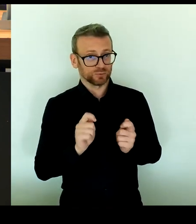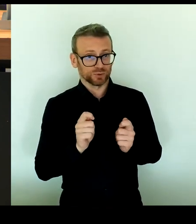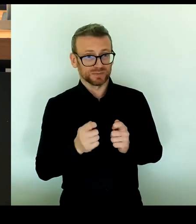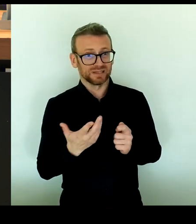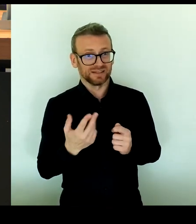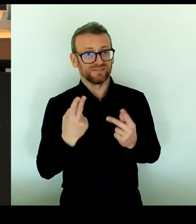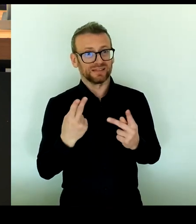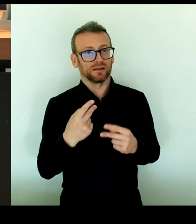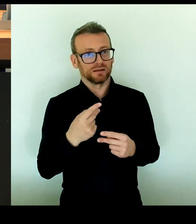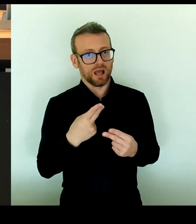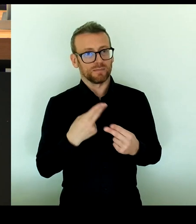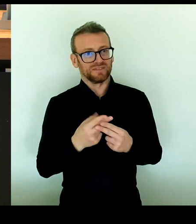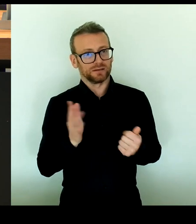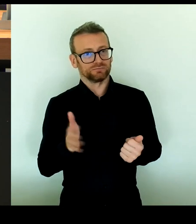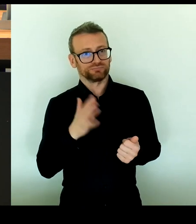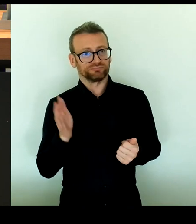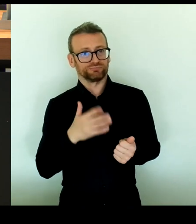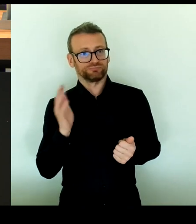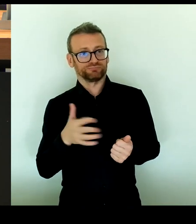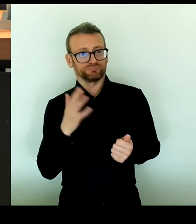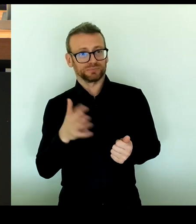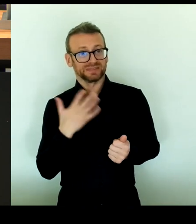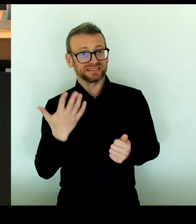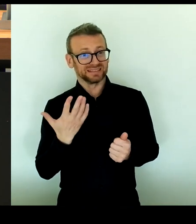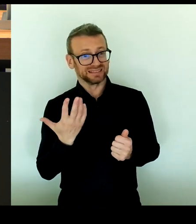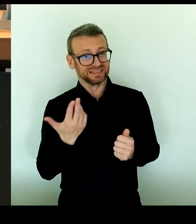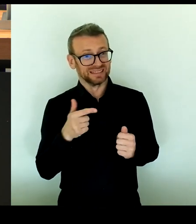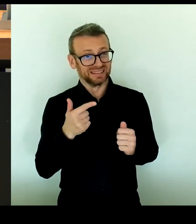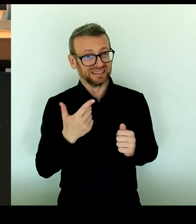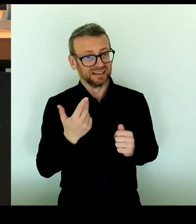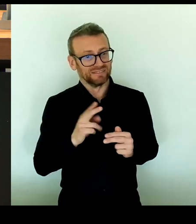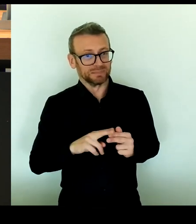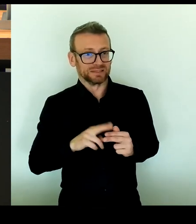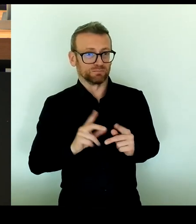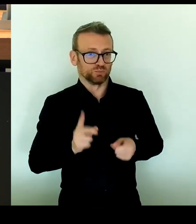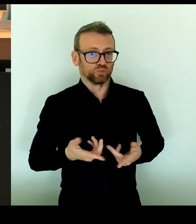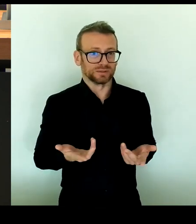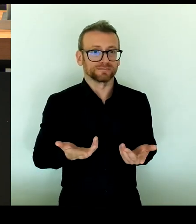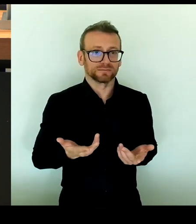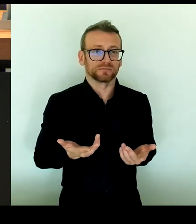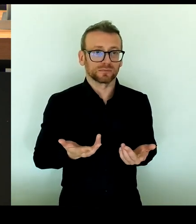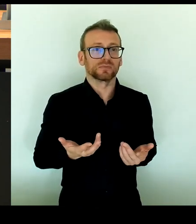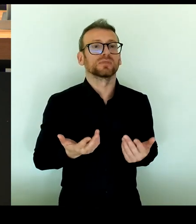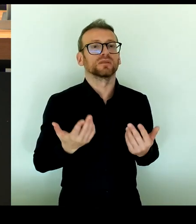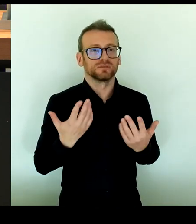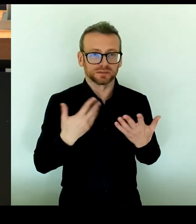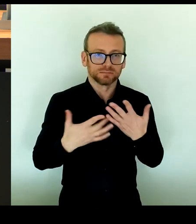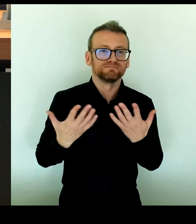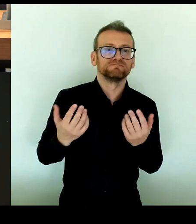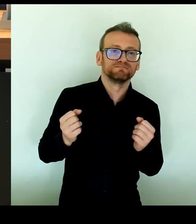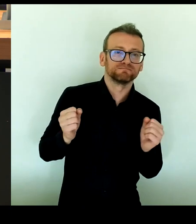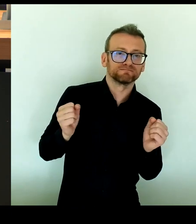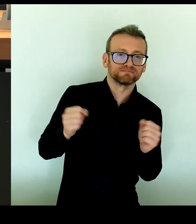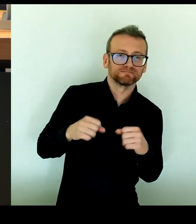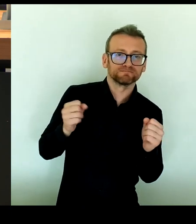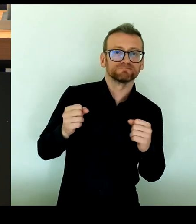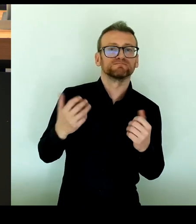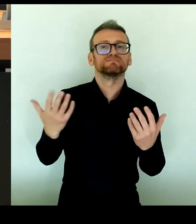Und das ist wirklich der Punkt, Herr Kraft, wo Sie aus meiner Sicht auch deutlich die Menschen gegeneinander ausspielen, wenn